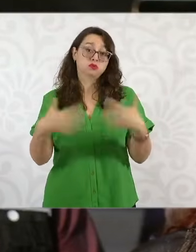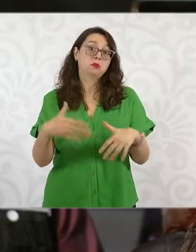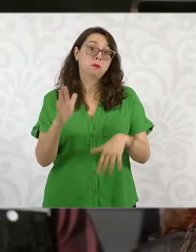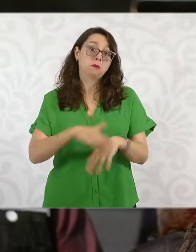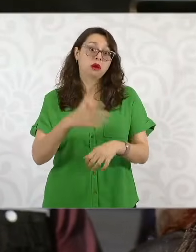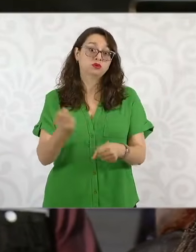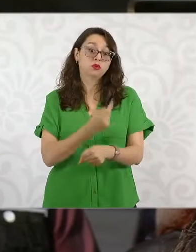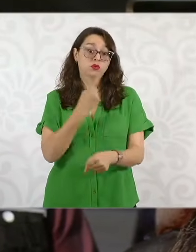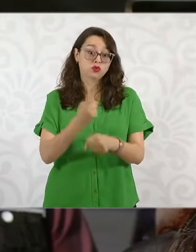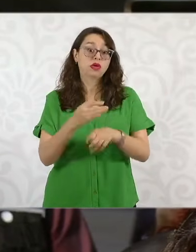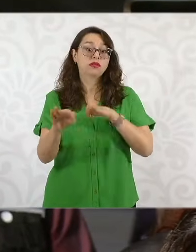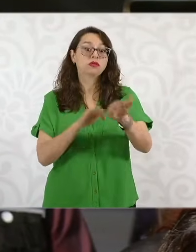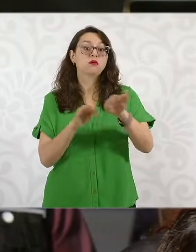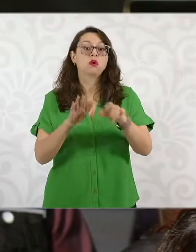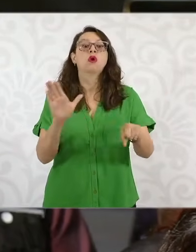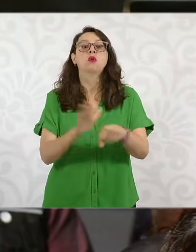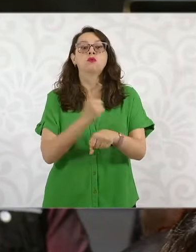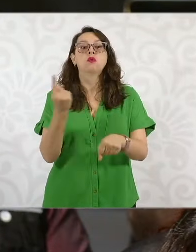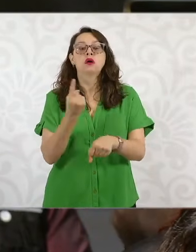porque una decisión muy importante entre las familias es, ¿qué vamos a